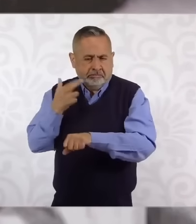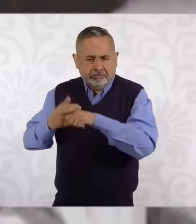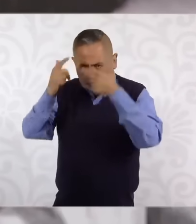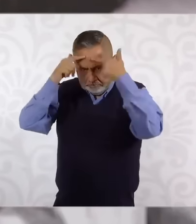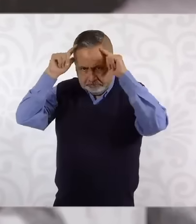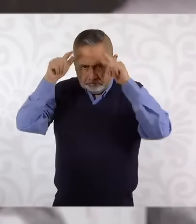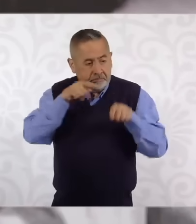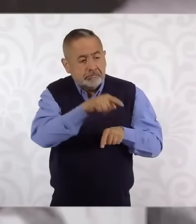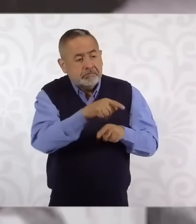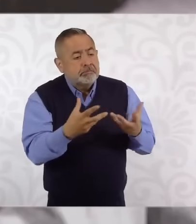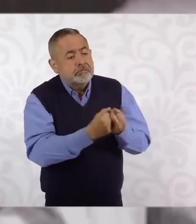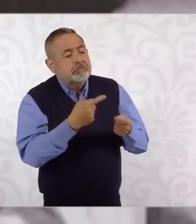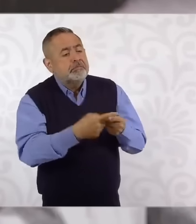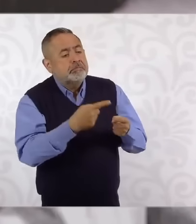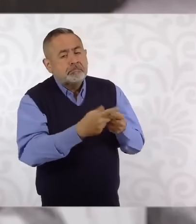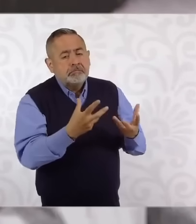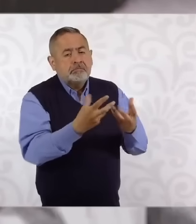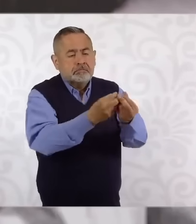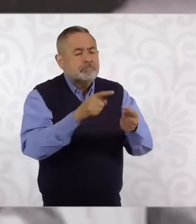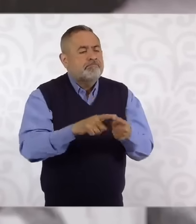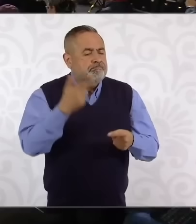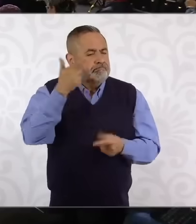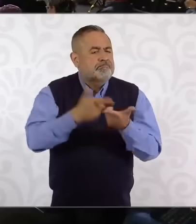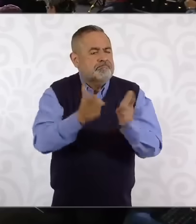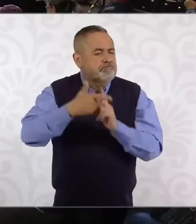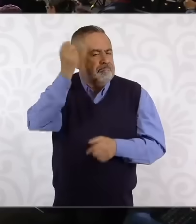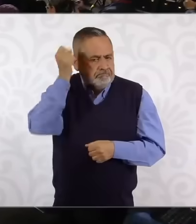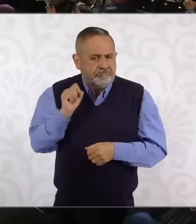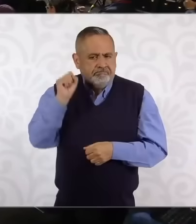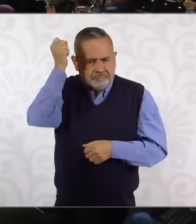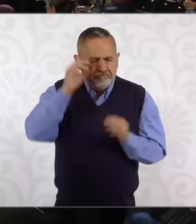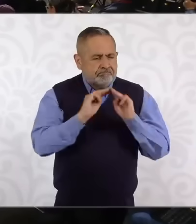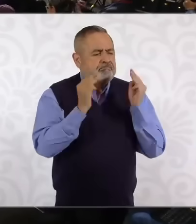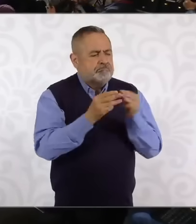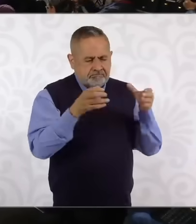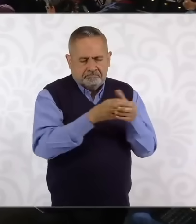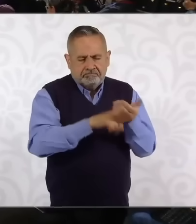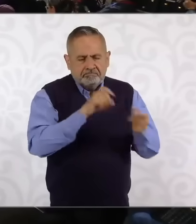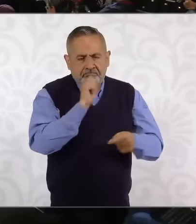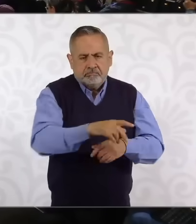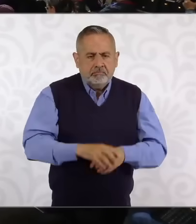tenemos relacionado con una facción de cártel de Sinaloa. Eh, los anteriores sabe a qué de